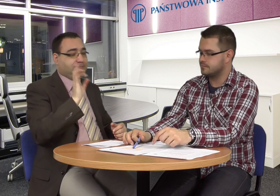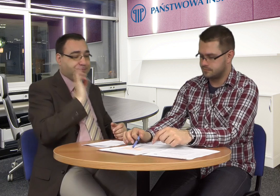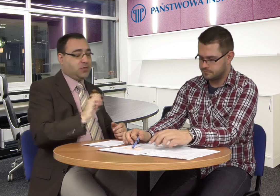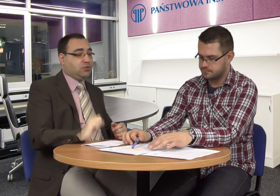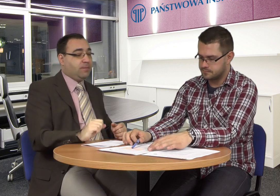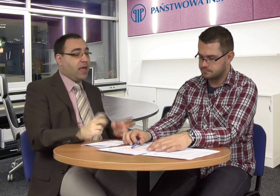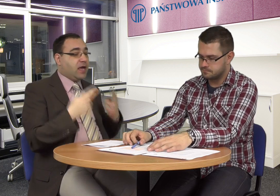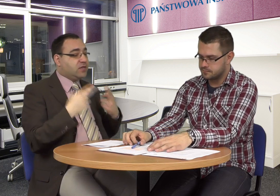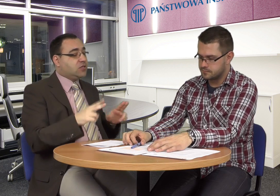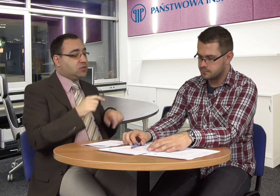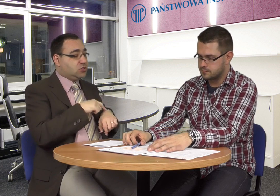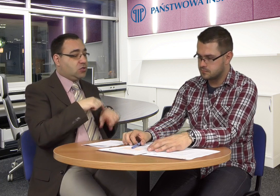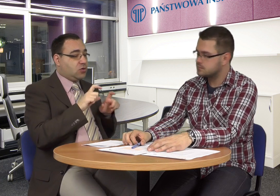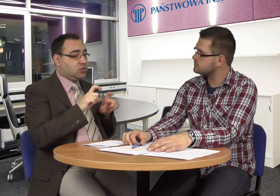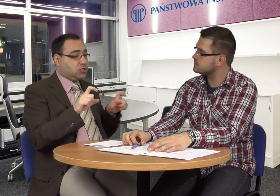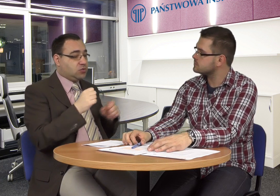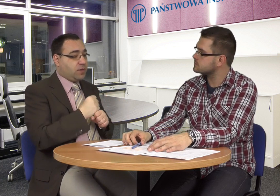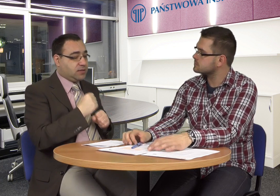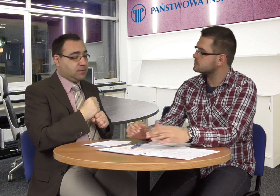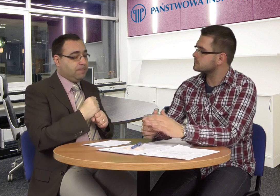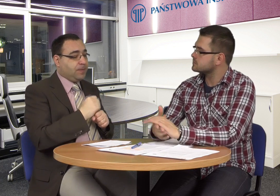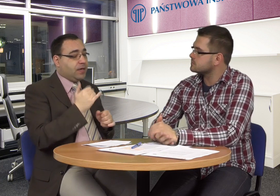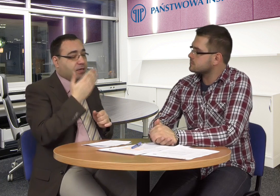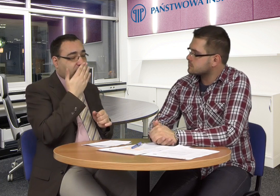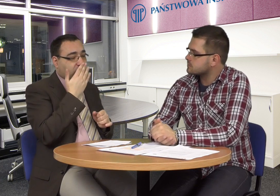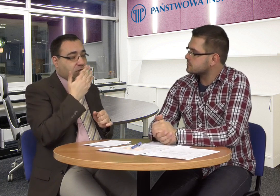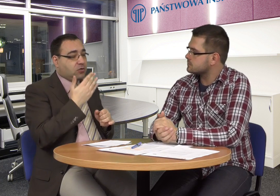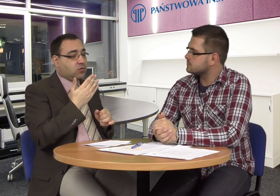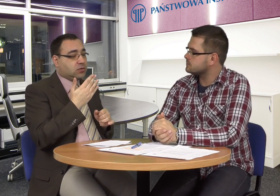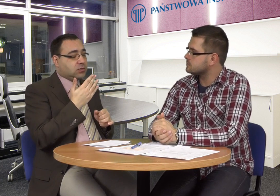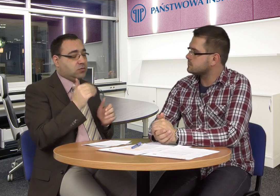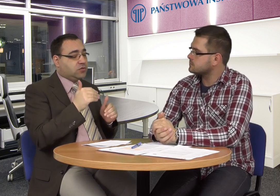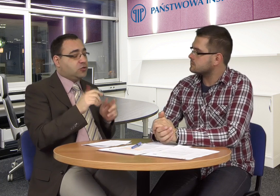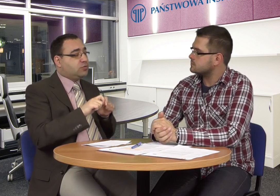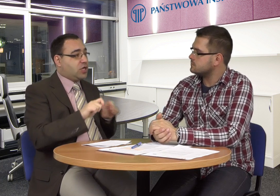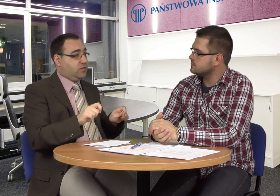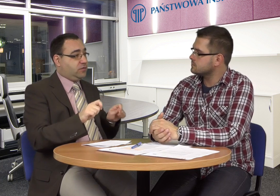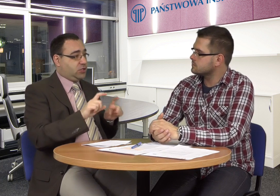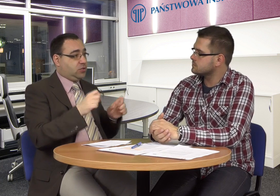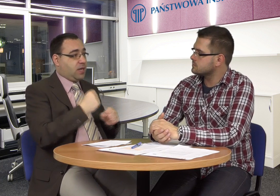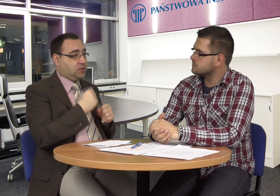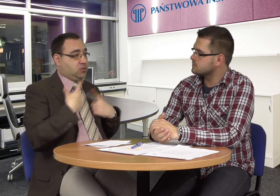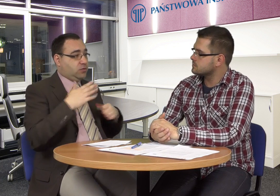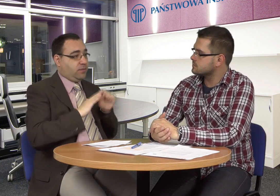Wracając jeszcze do czasu pracy, jak wyglądają możliwości przerwy w czasie pracy osoby niepełnosprawnej?